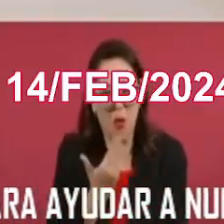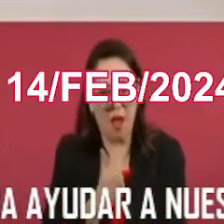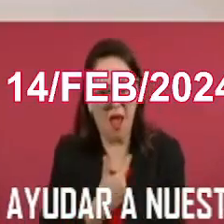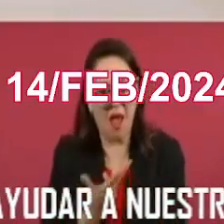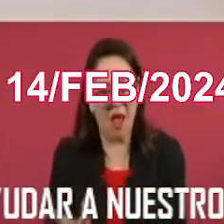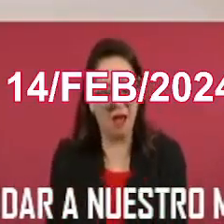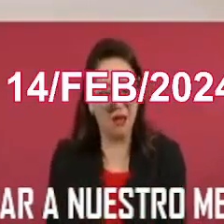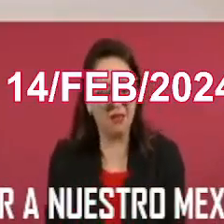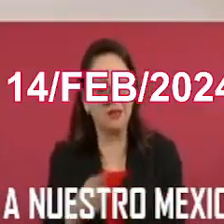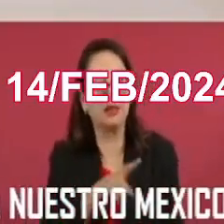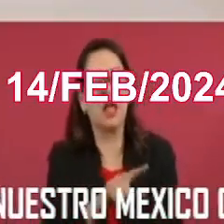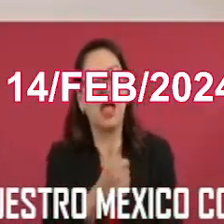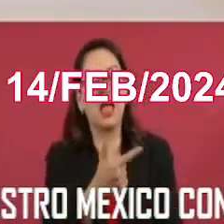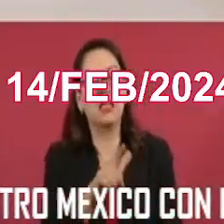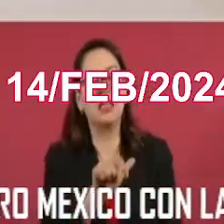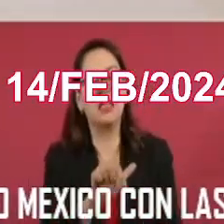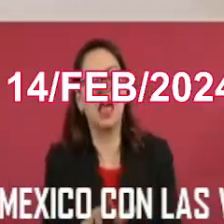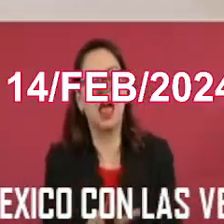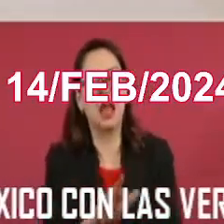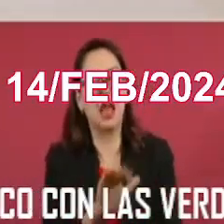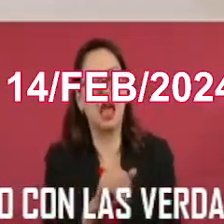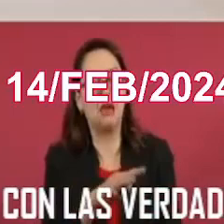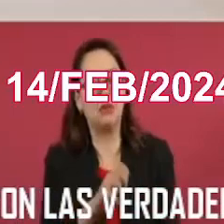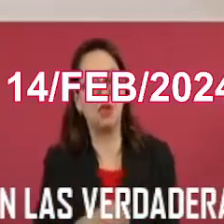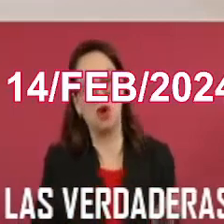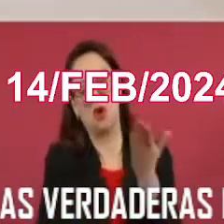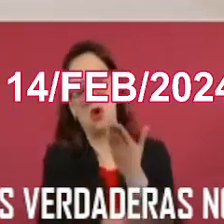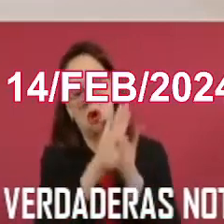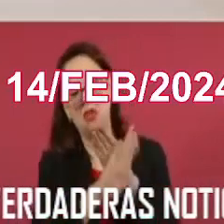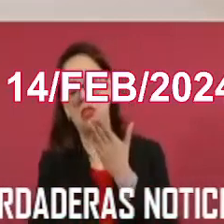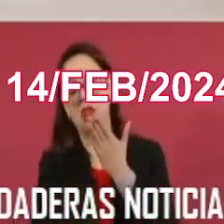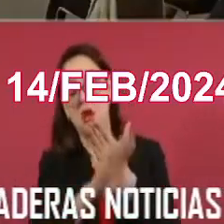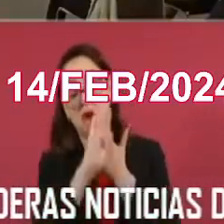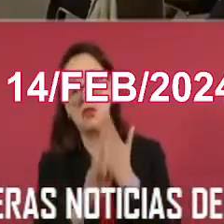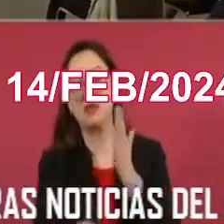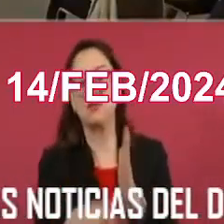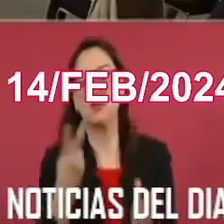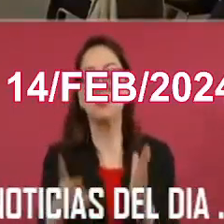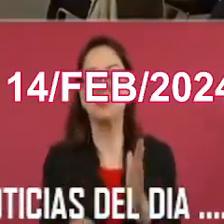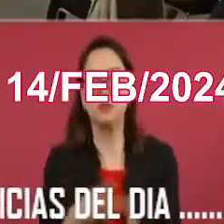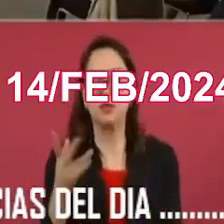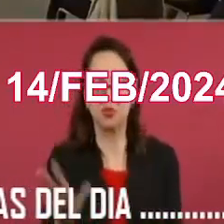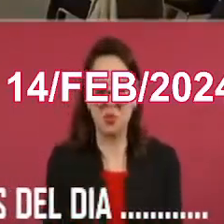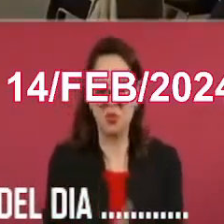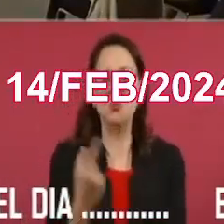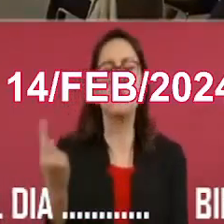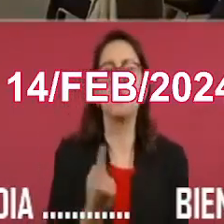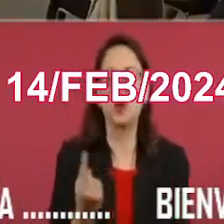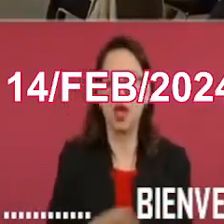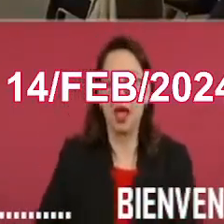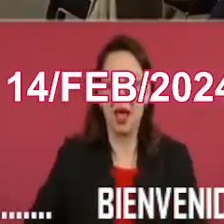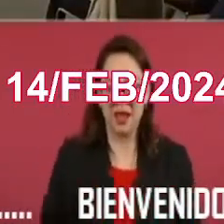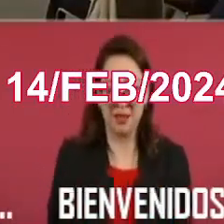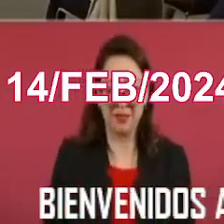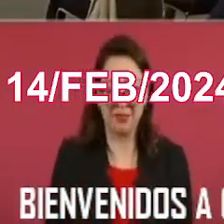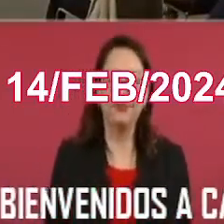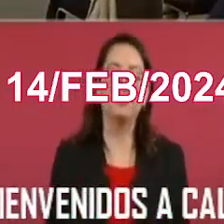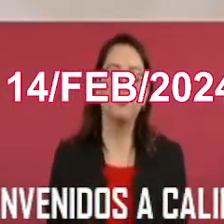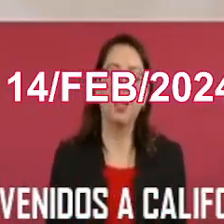contra de nosotros Por qué no pones ahí este el dinero que recibía de